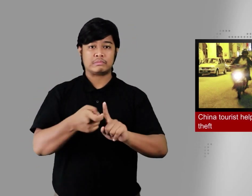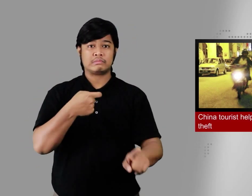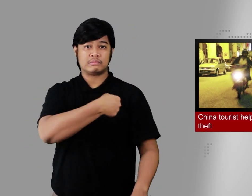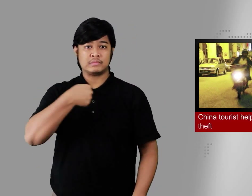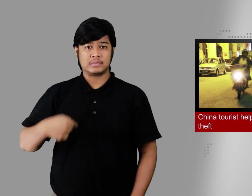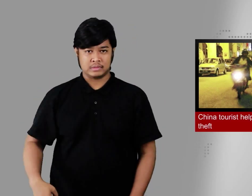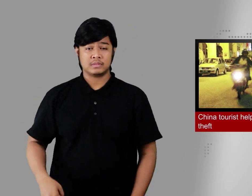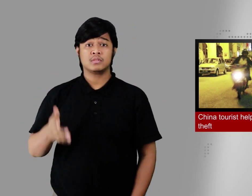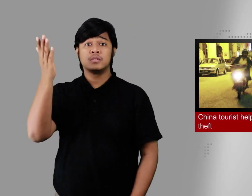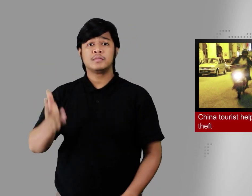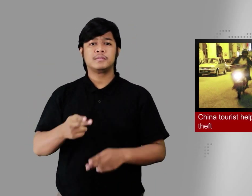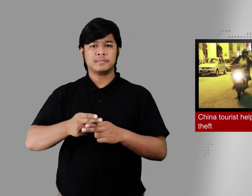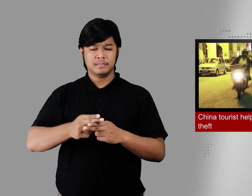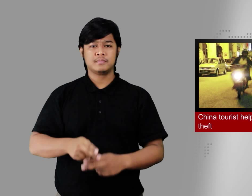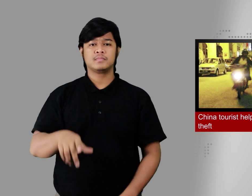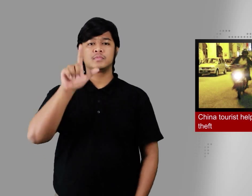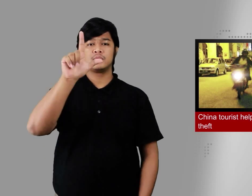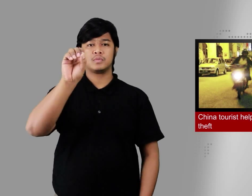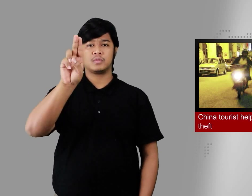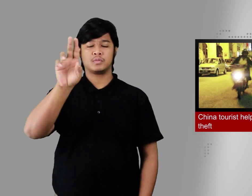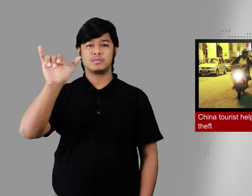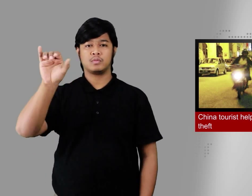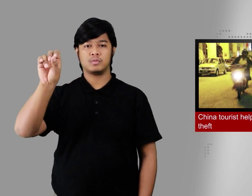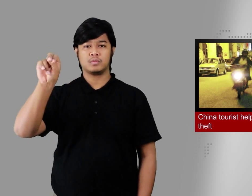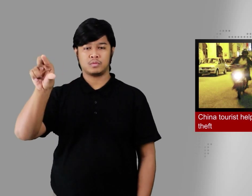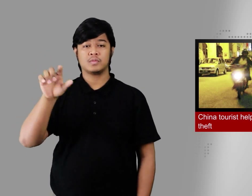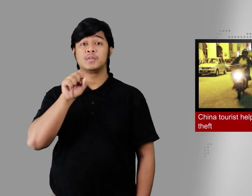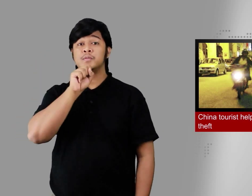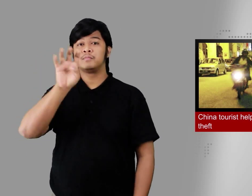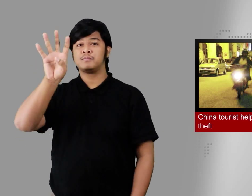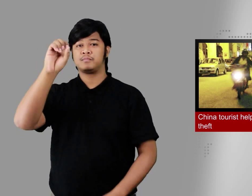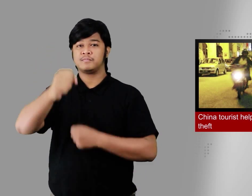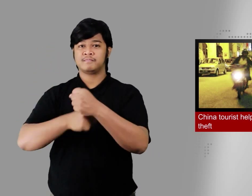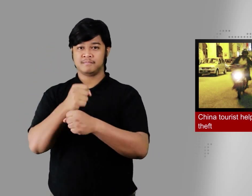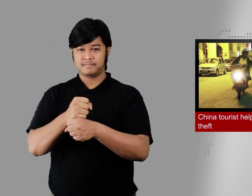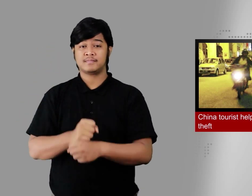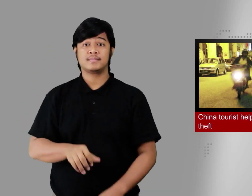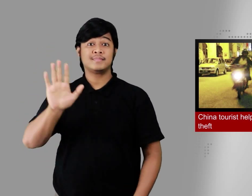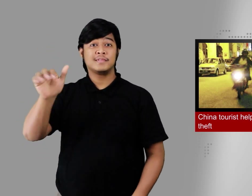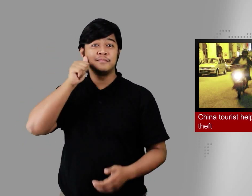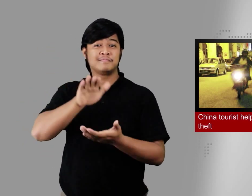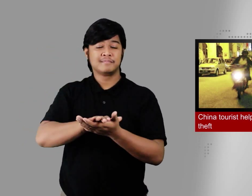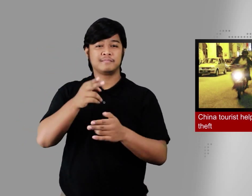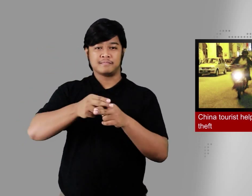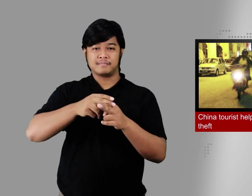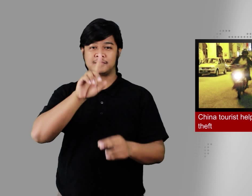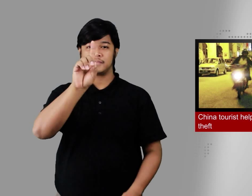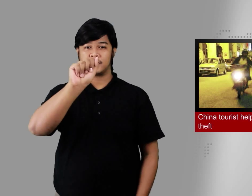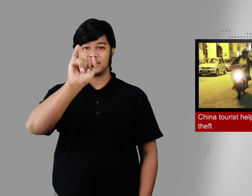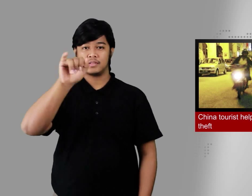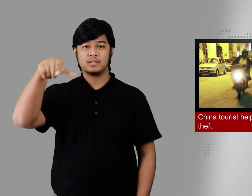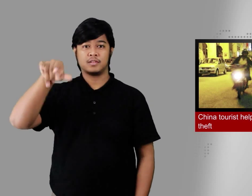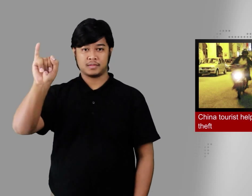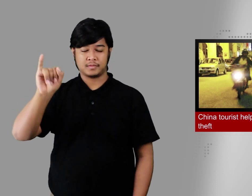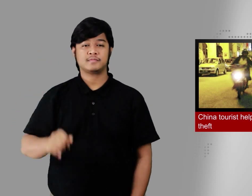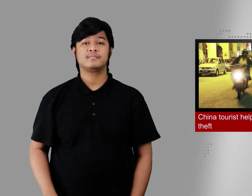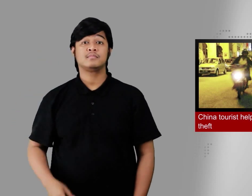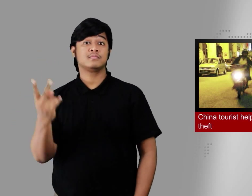Pelancong dari China, Lou Yong, 40 tahun. Isteri beliau, Dai Qi.